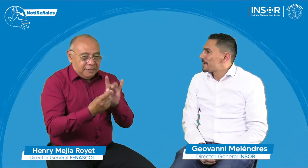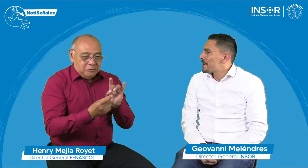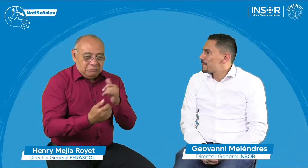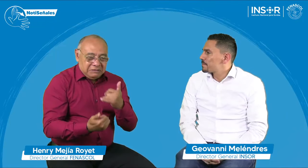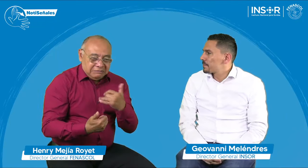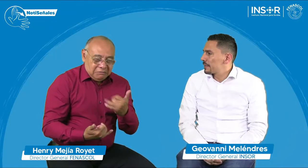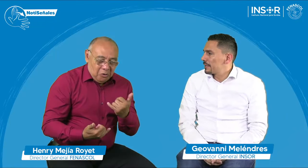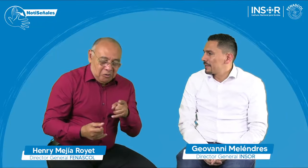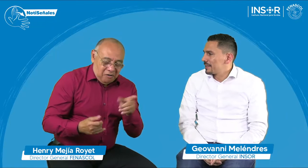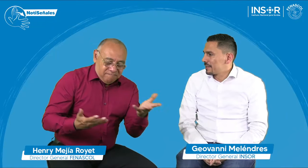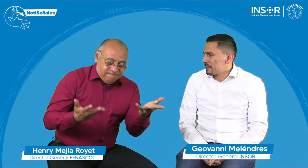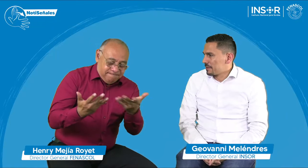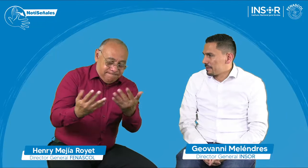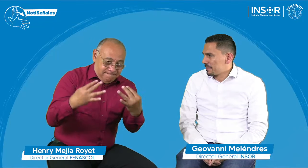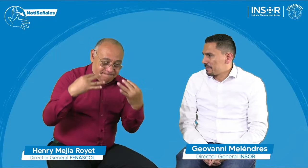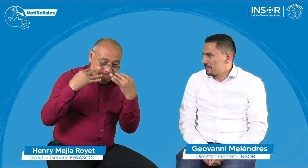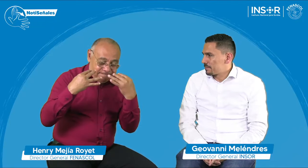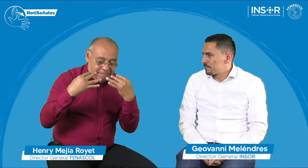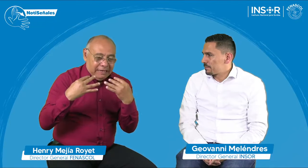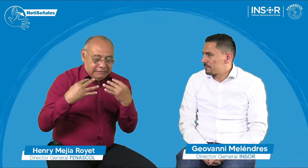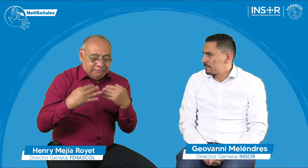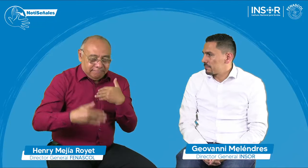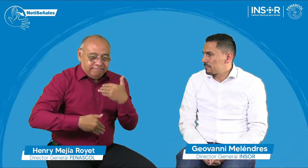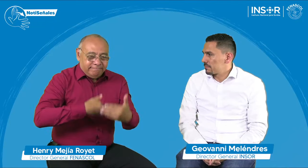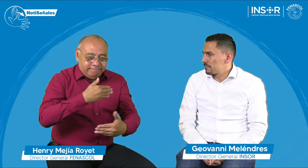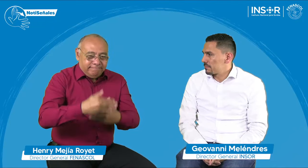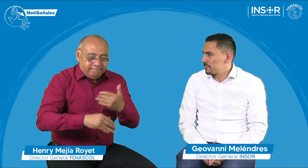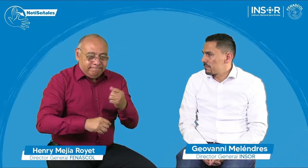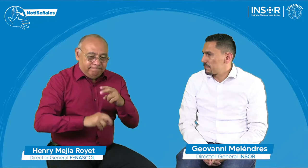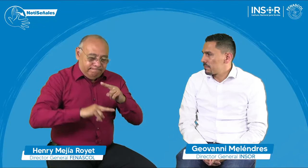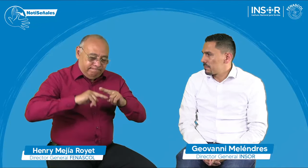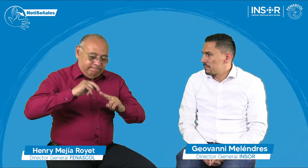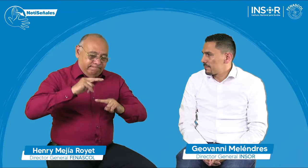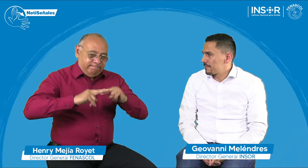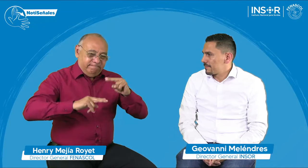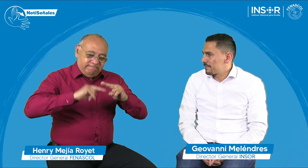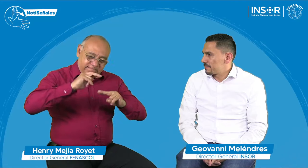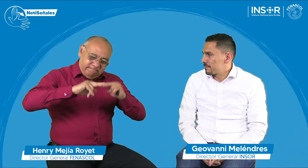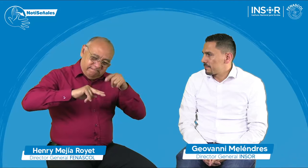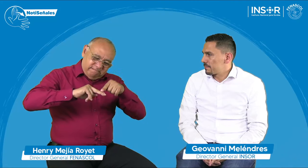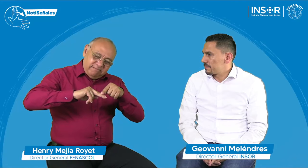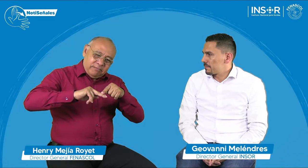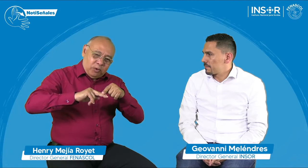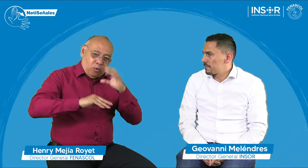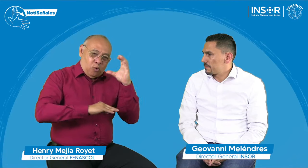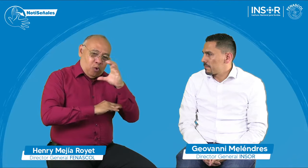cuatro años así que estamos en